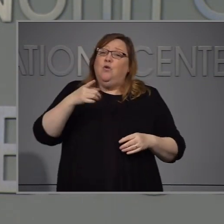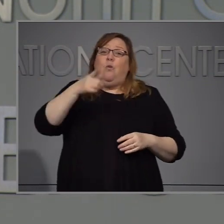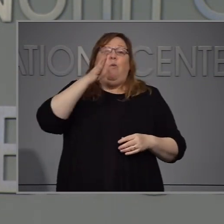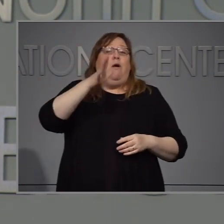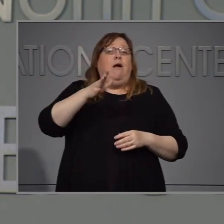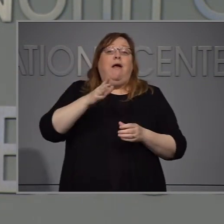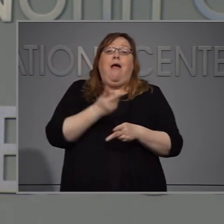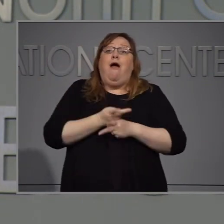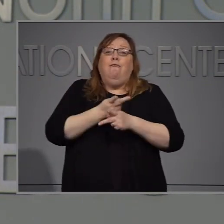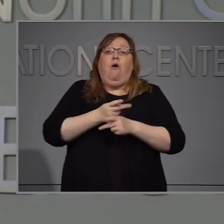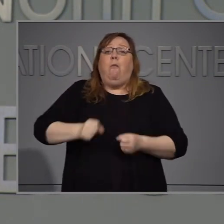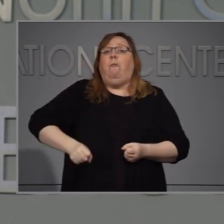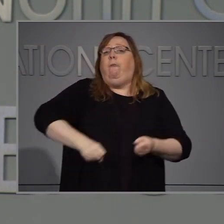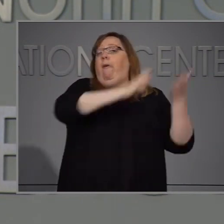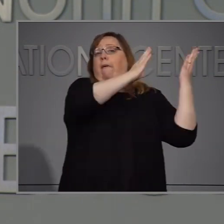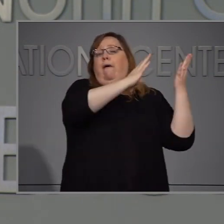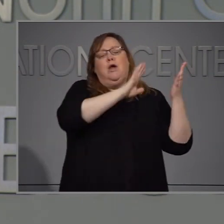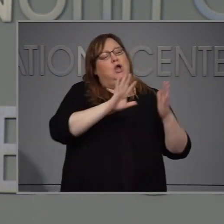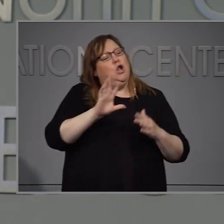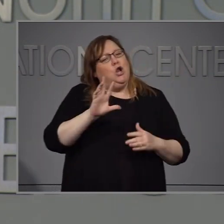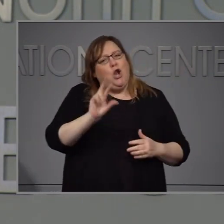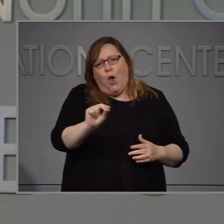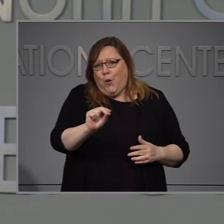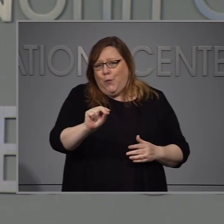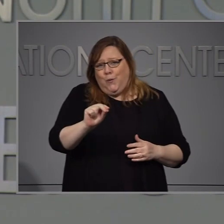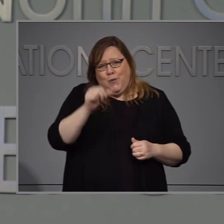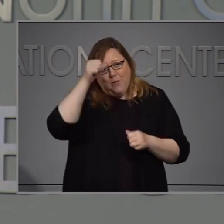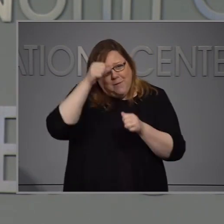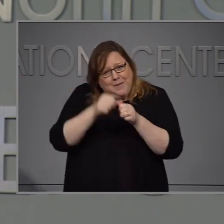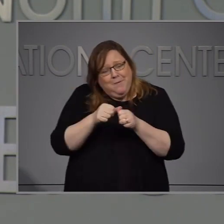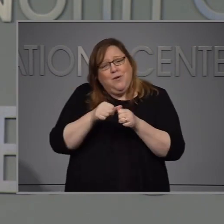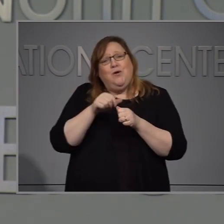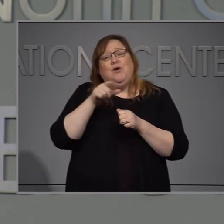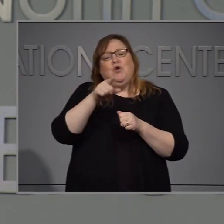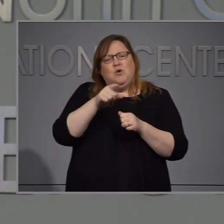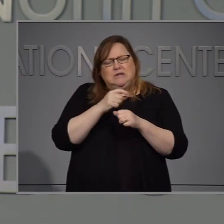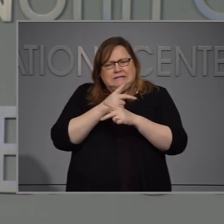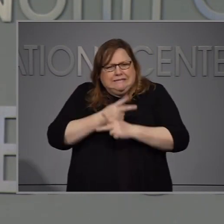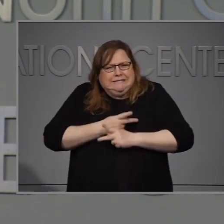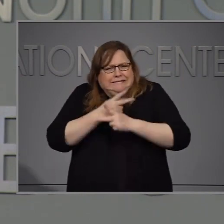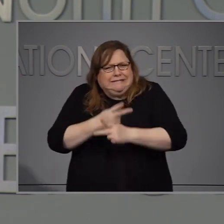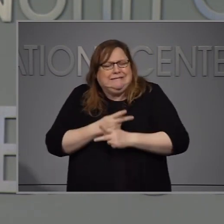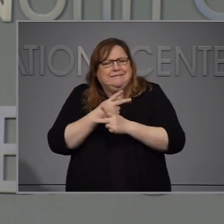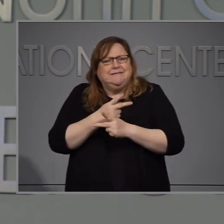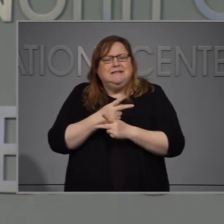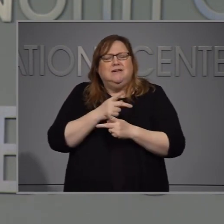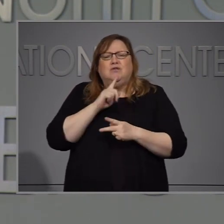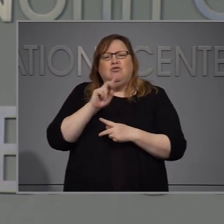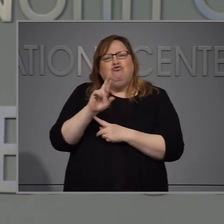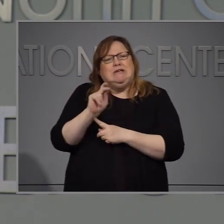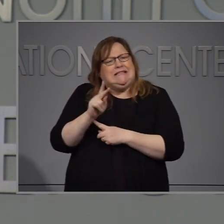olvidarnos de la precaución préstamos que recordar que esas tres doble o este la mejor